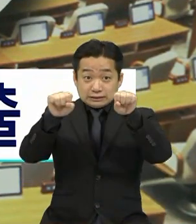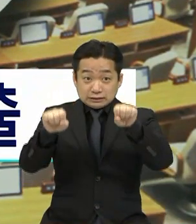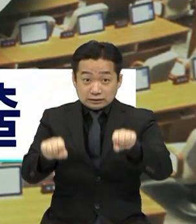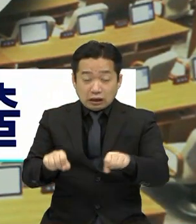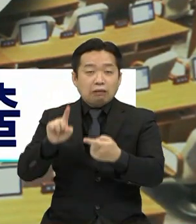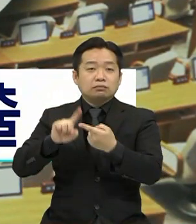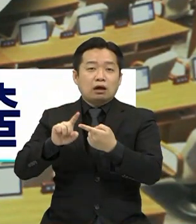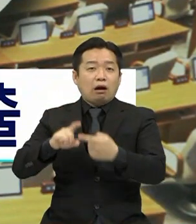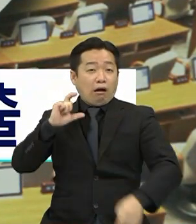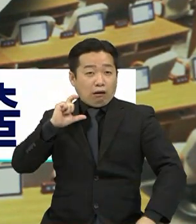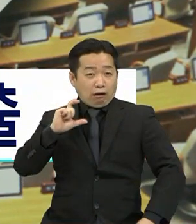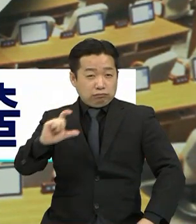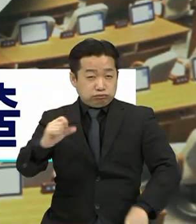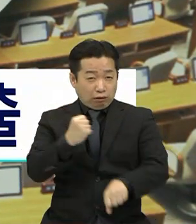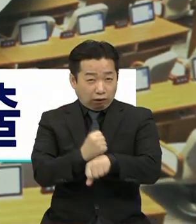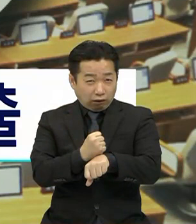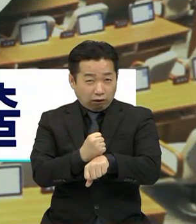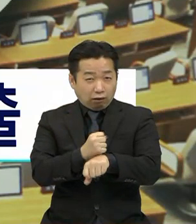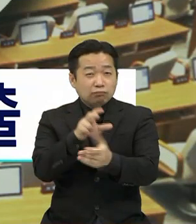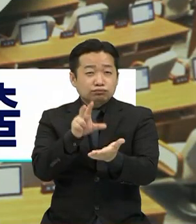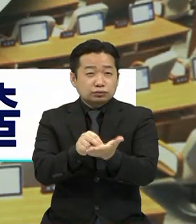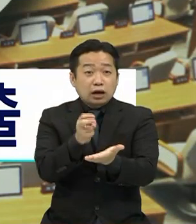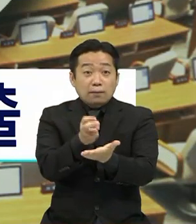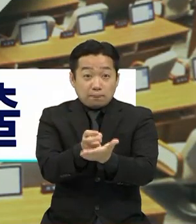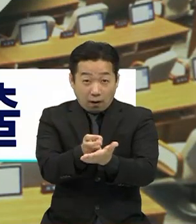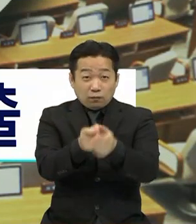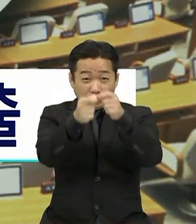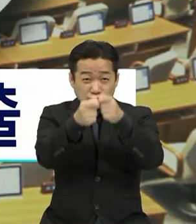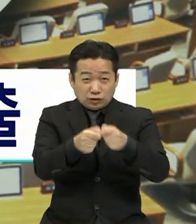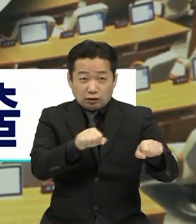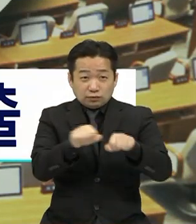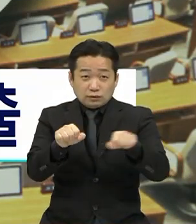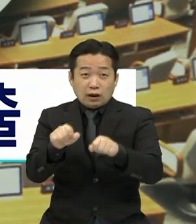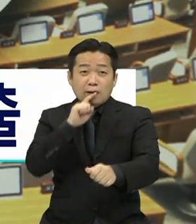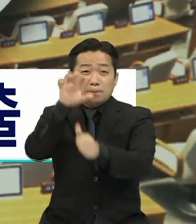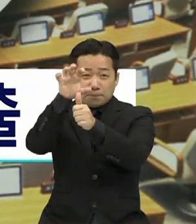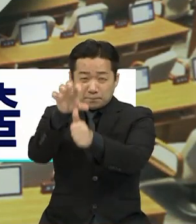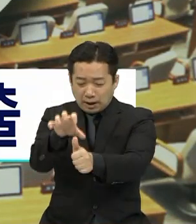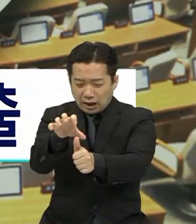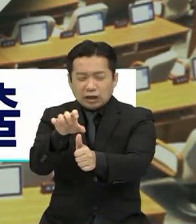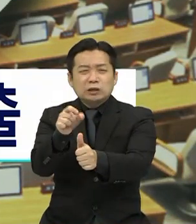건데 문제는 이 법이 구체적인 이행을 강제하는 데 한계가 있다는 겁니다.